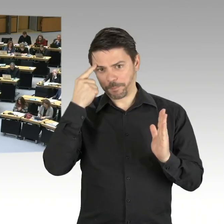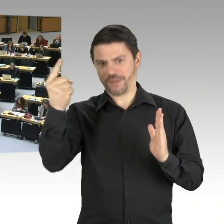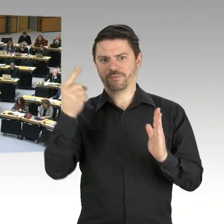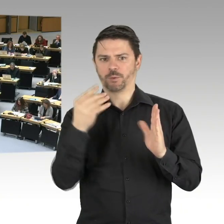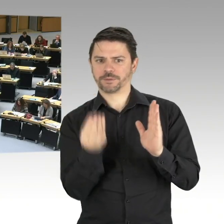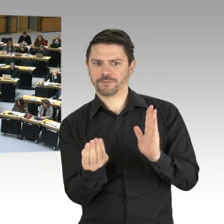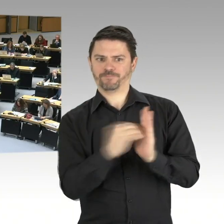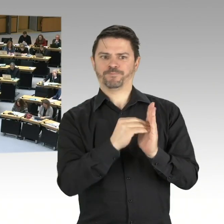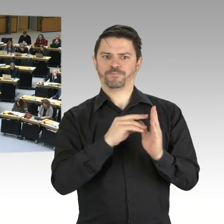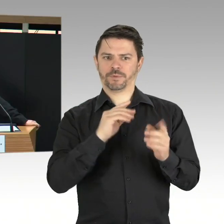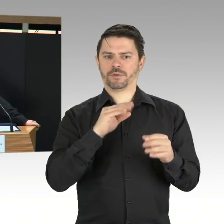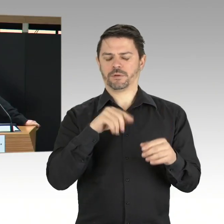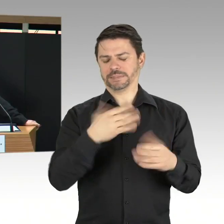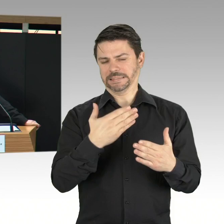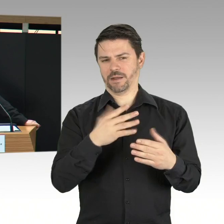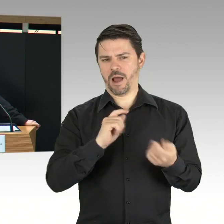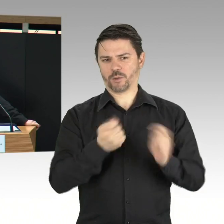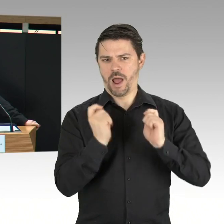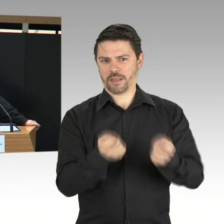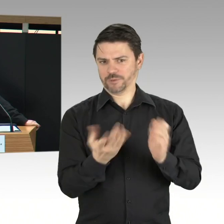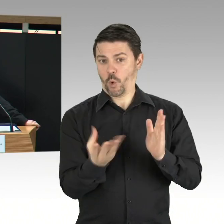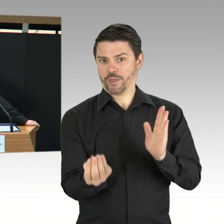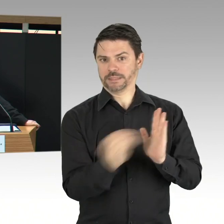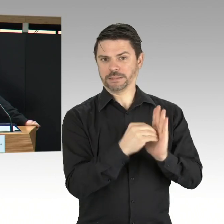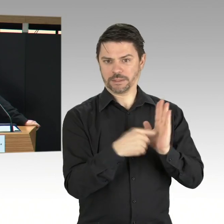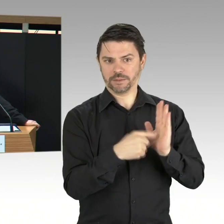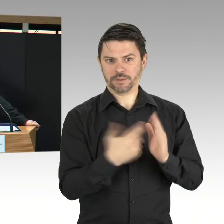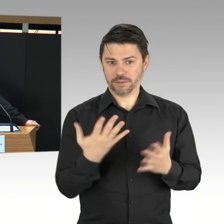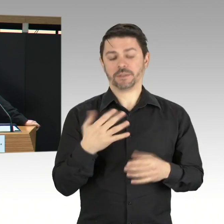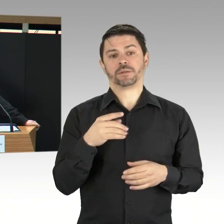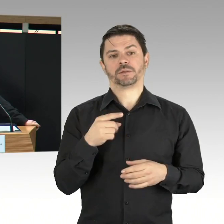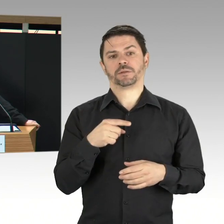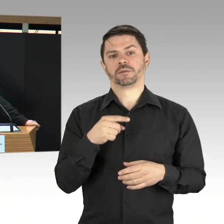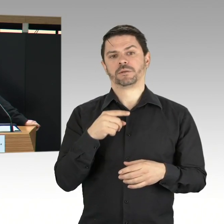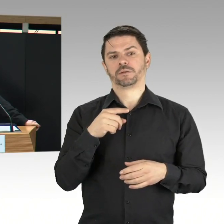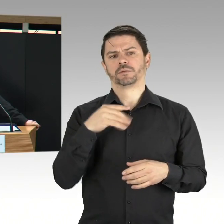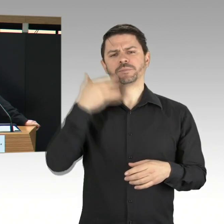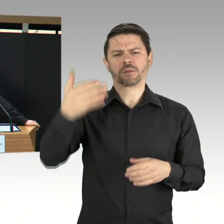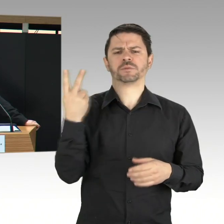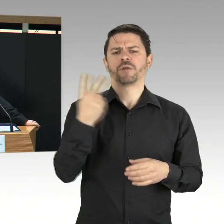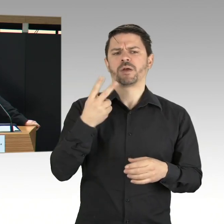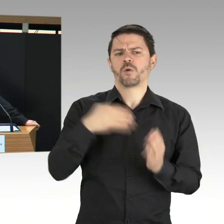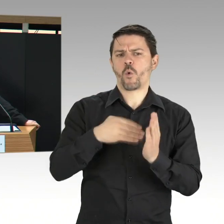Und Sie merken schon am BBU, dass es Wirkung zeigt.